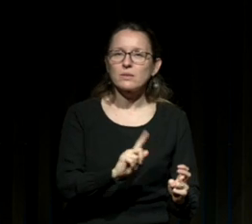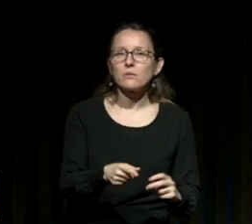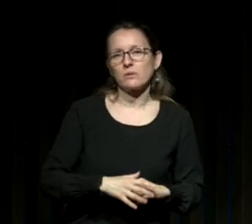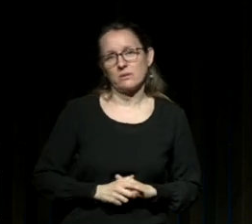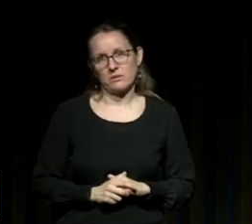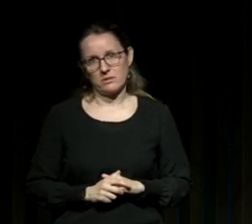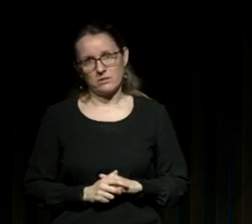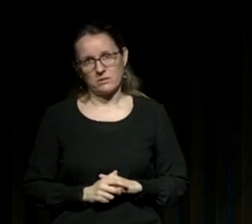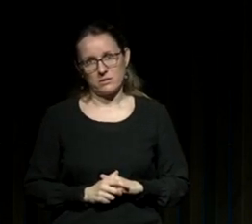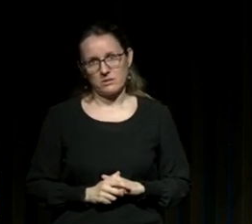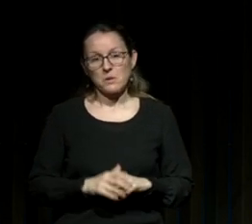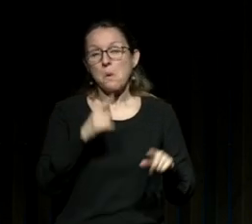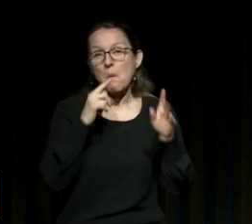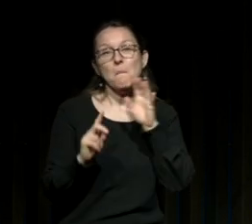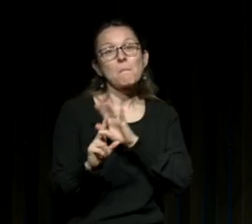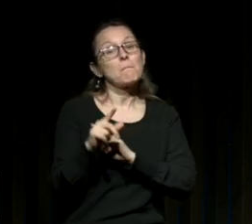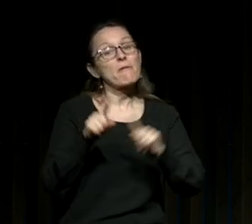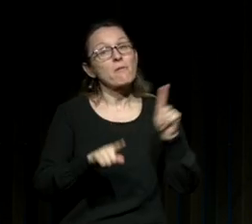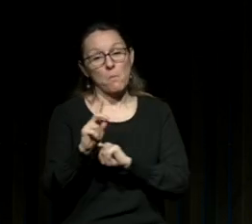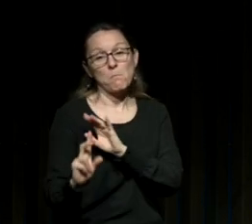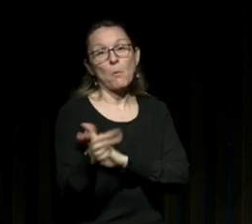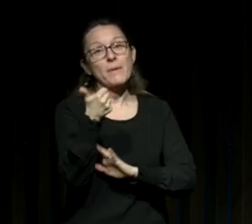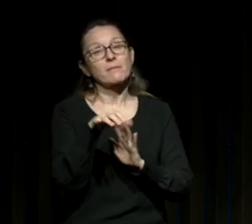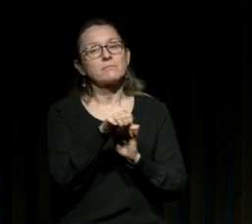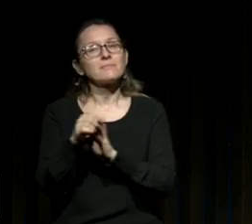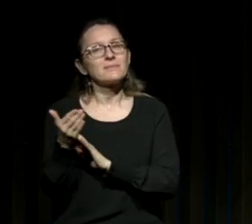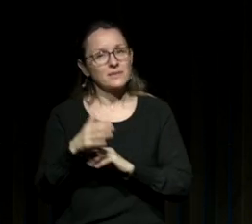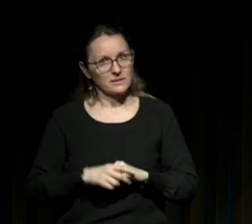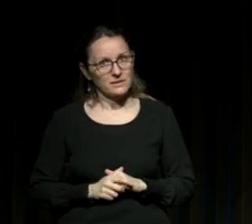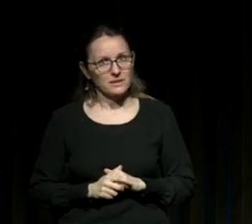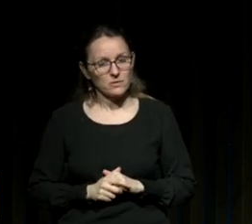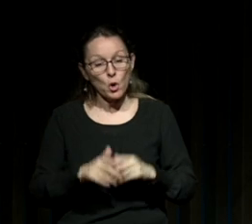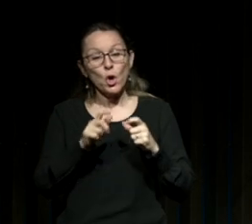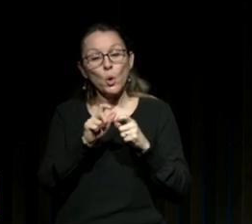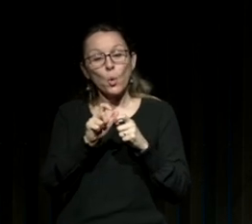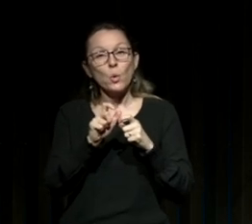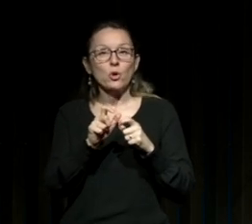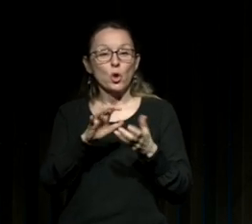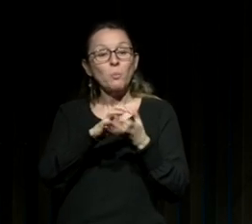complications ce qui est important c'est toujours se rappeler qu'on est dans un contexte de maladie